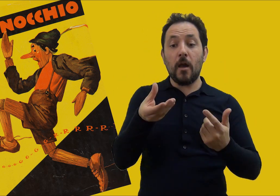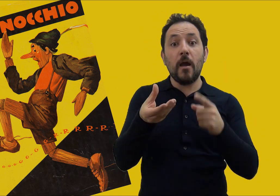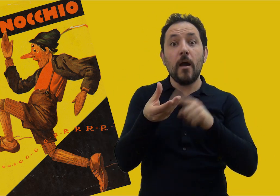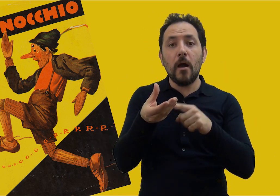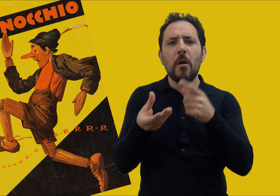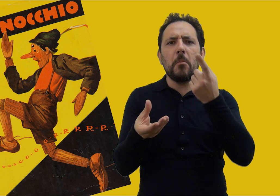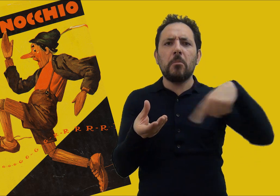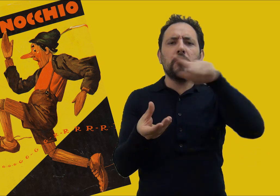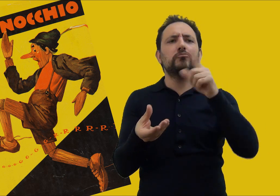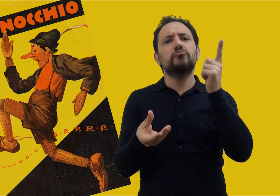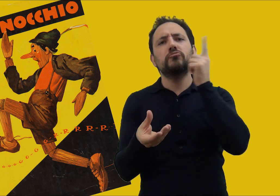E ora il pacchetto "Le avventure di Pinocchio" in LIS libro+dvd è pronto!